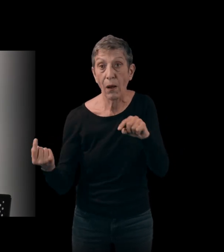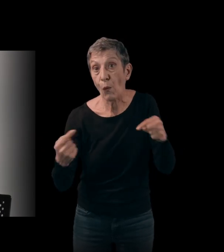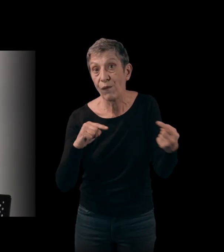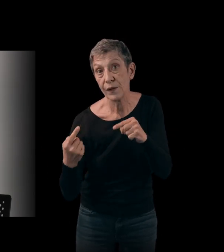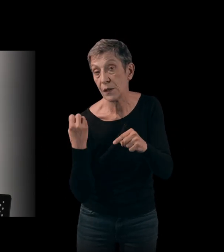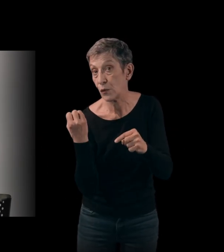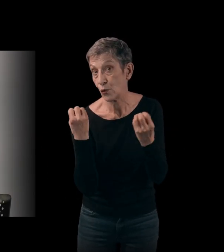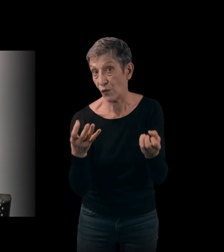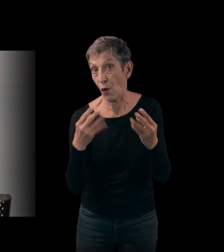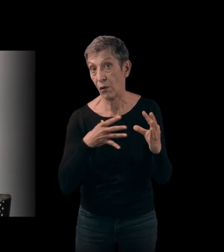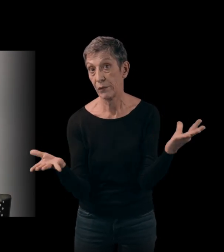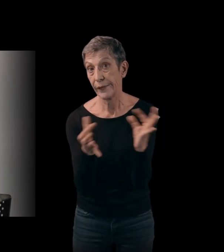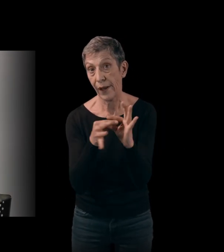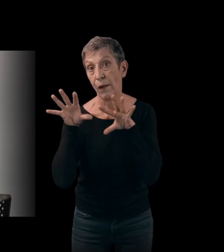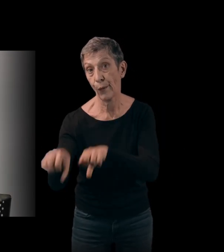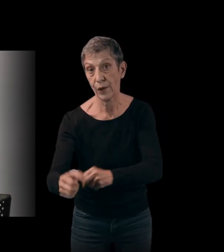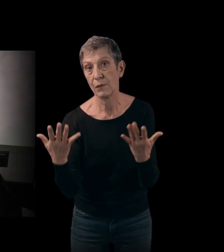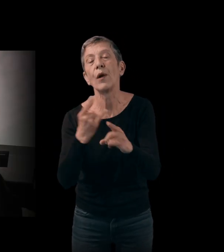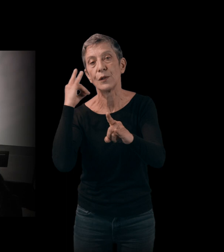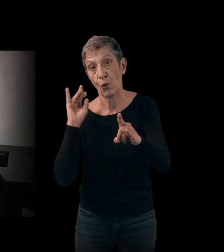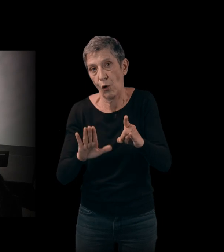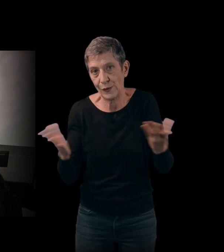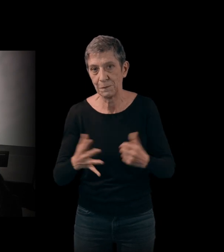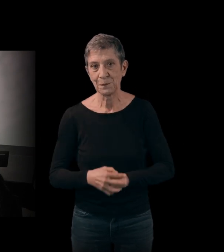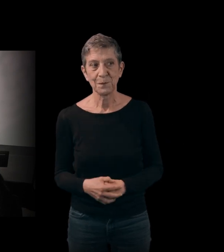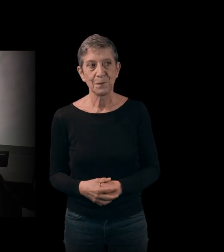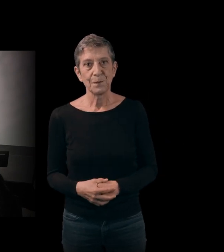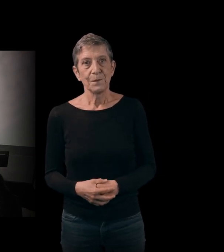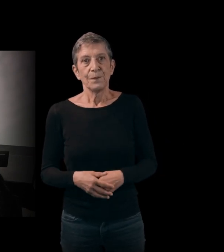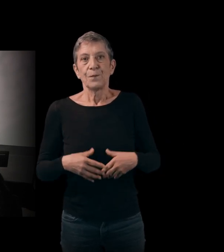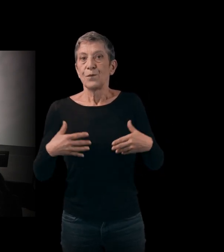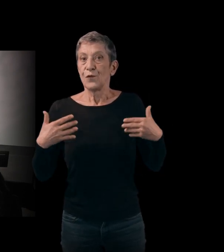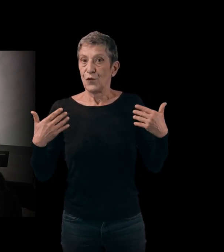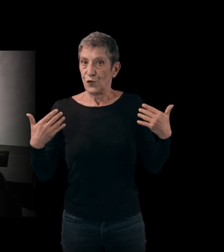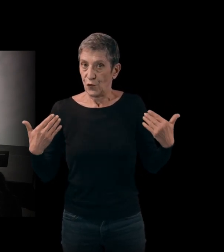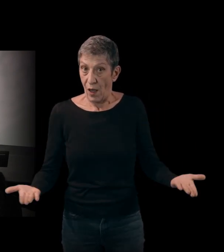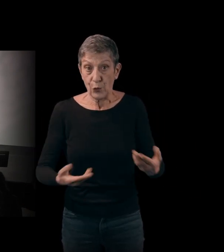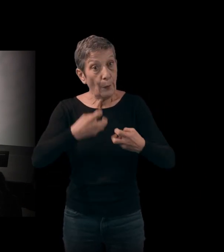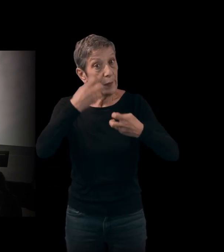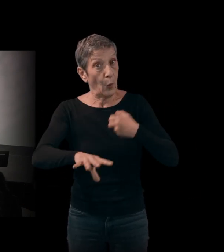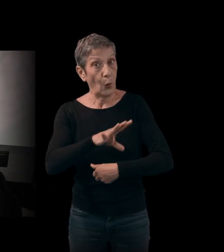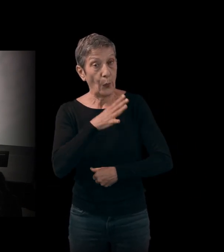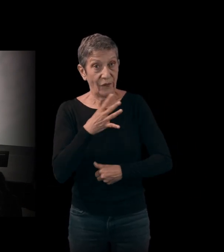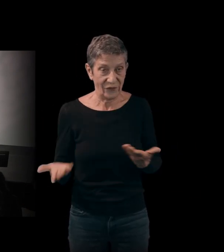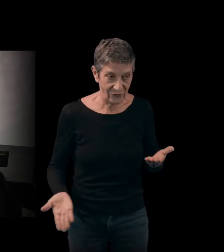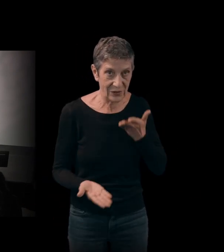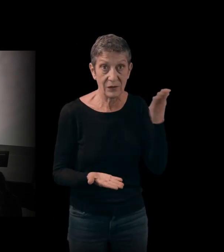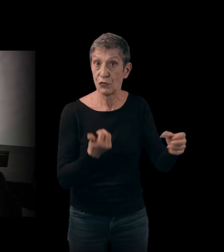penser ces questions-là d'un point de vue historique. Voilà. Pierrot, dans le texte, chaque année, depuis plus d'une